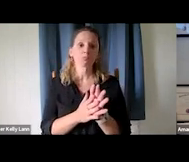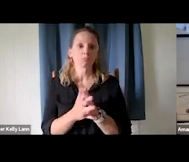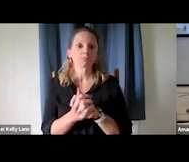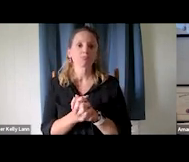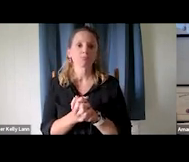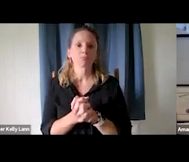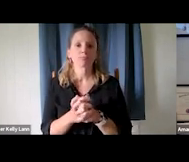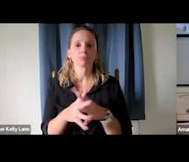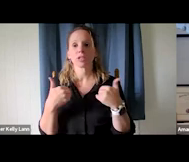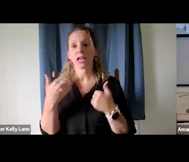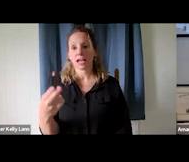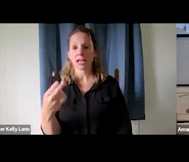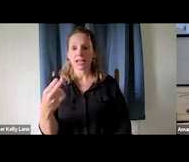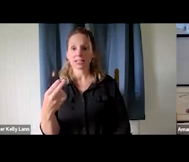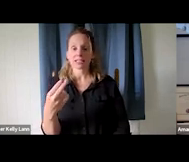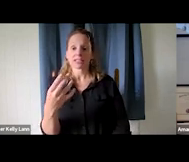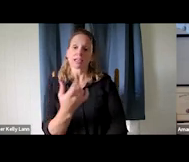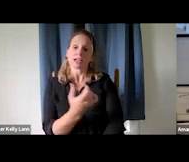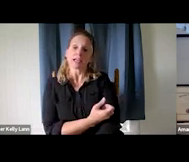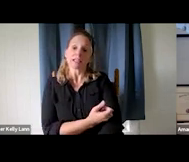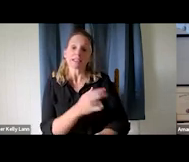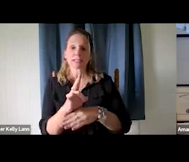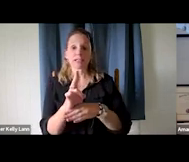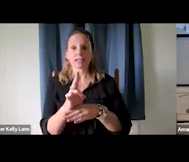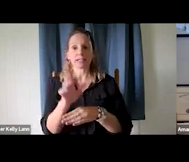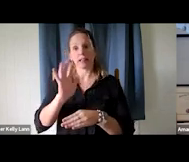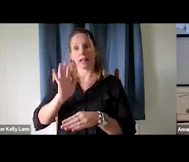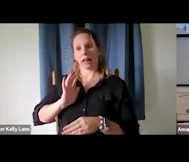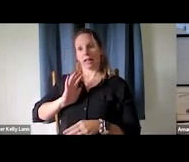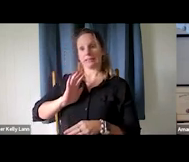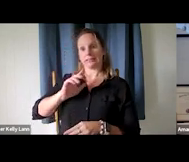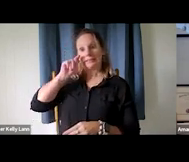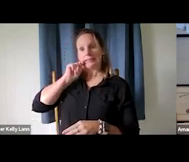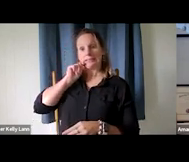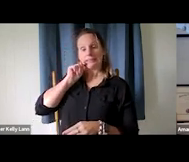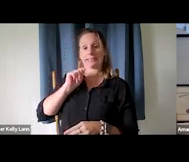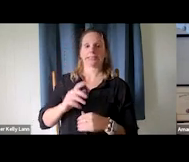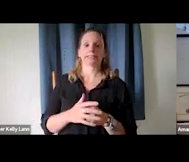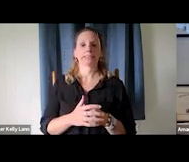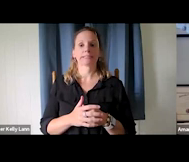que tiene un historial de consumo de sustancias que se remonta a su adolescencia. Empecé esta sección